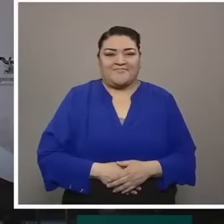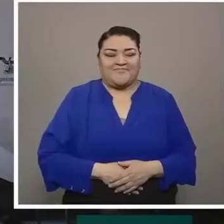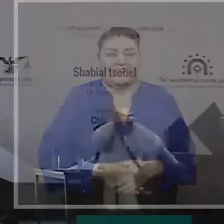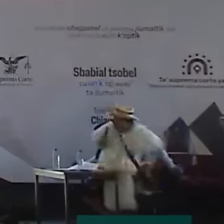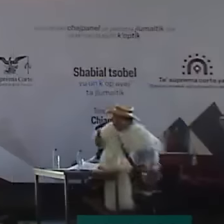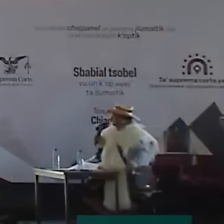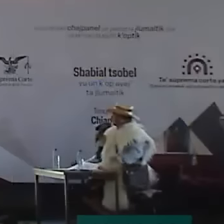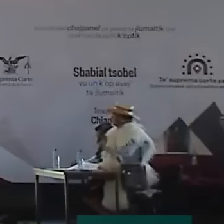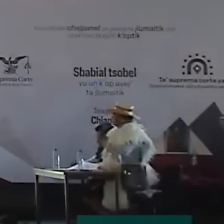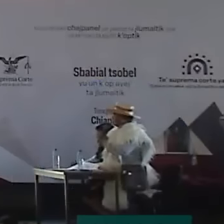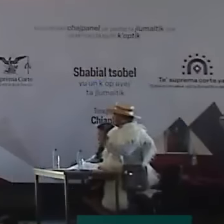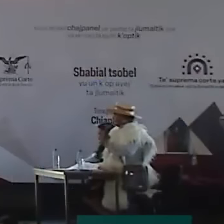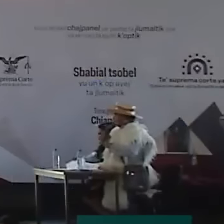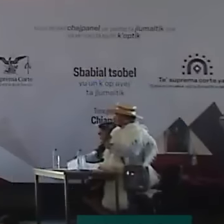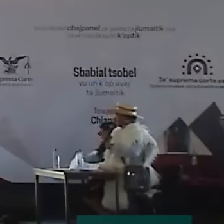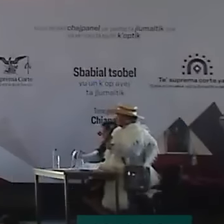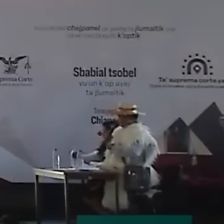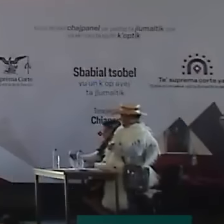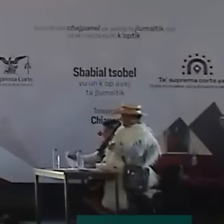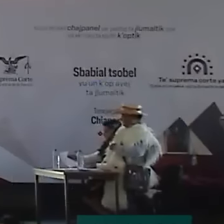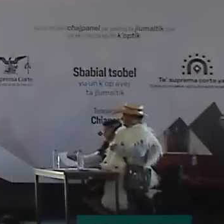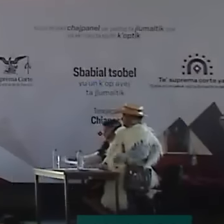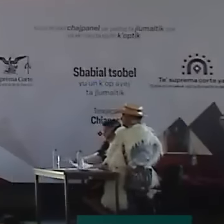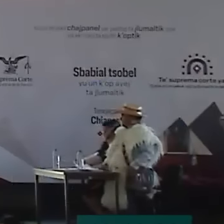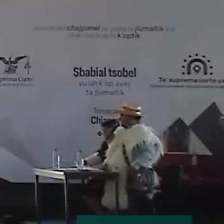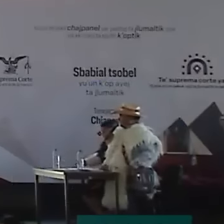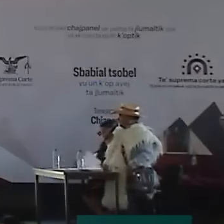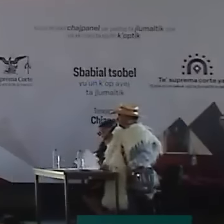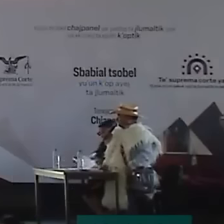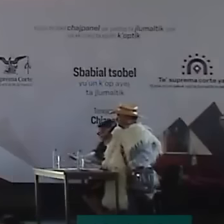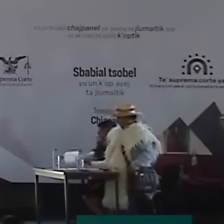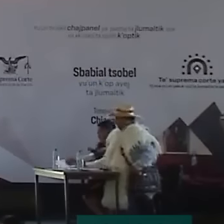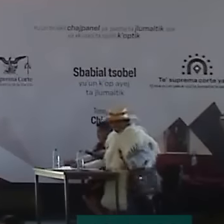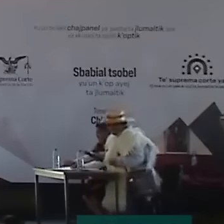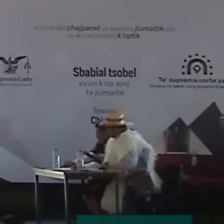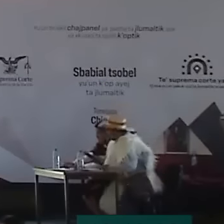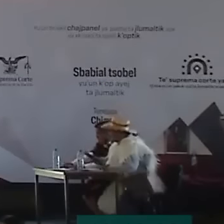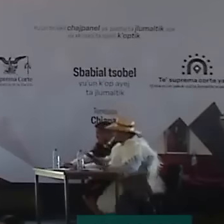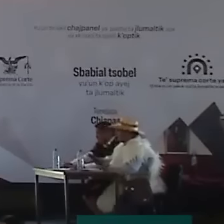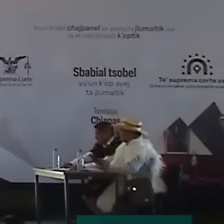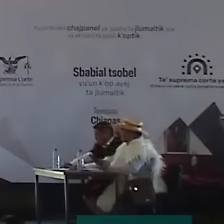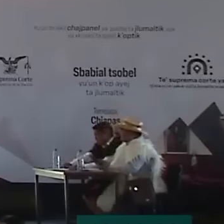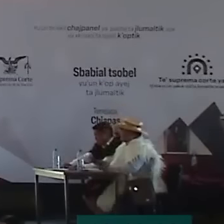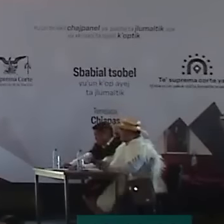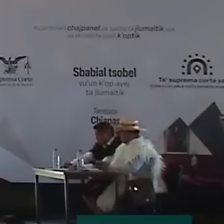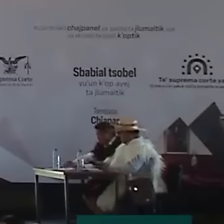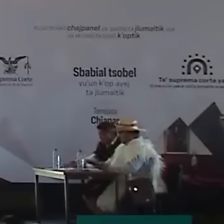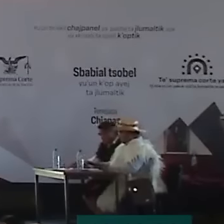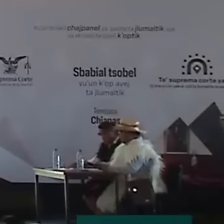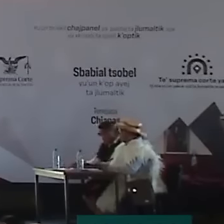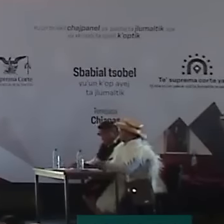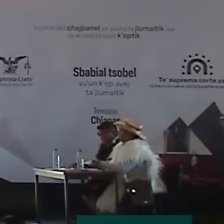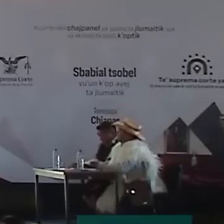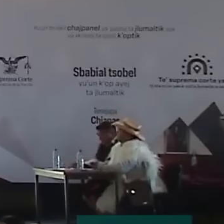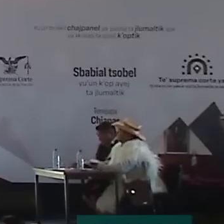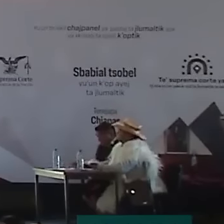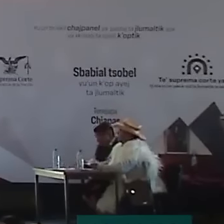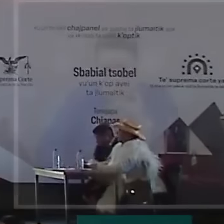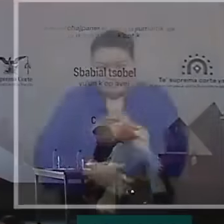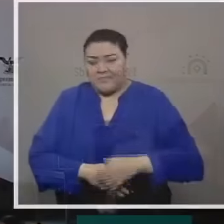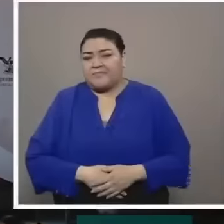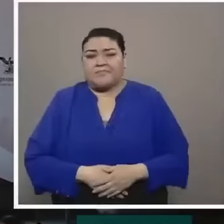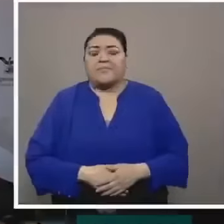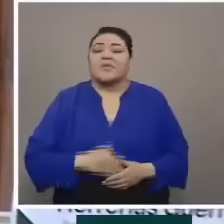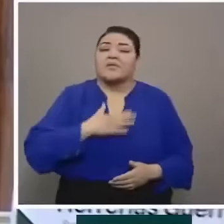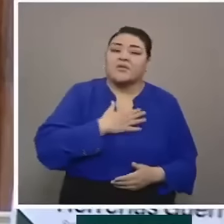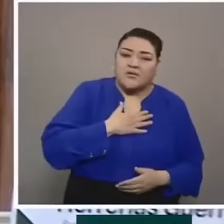Y finalmente, adelante, ya va a terminar. Si gusta tome nota. Adelante. Estoy de acuerdo en